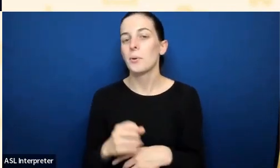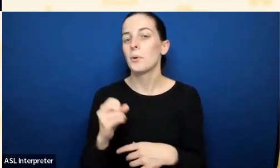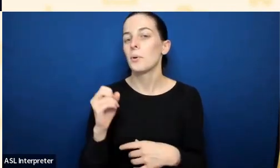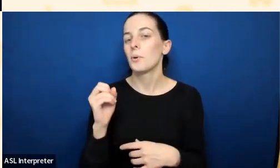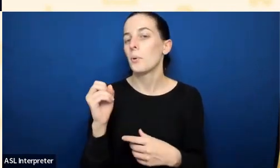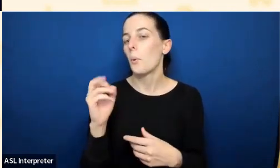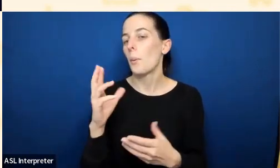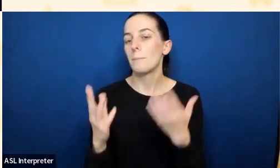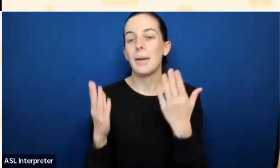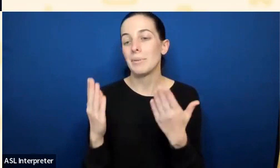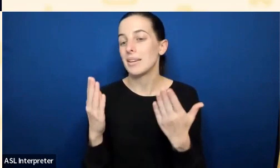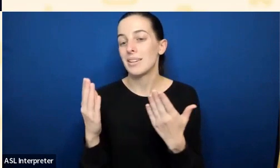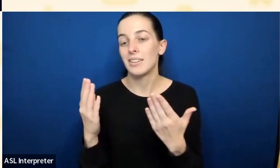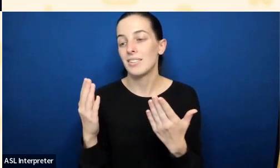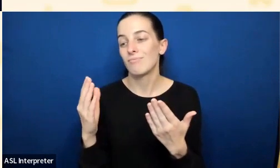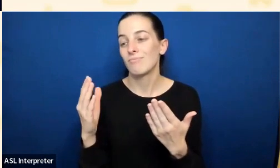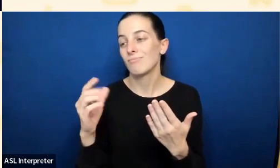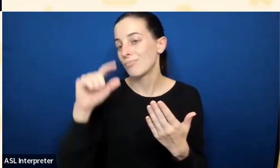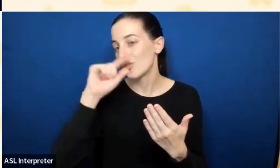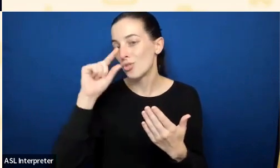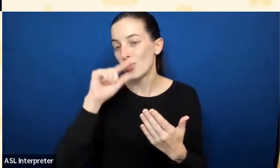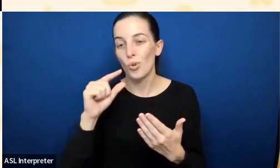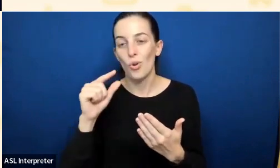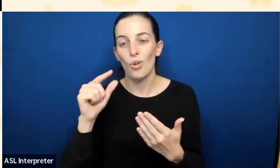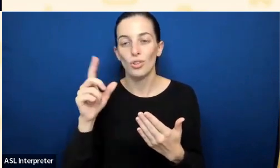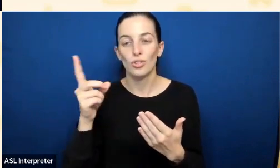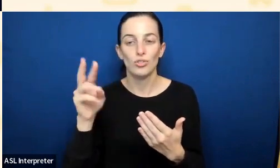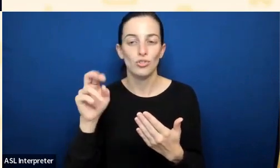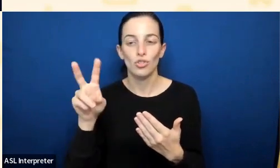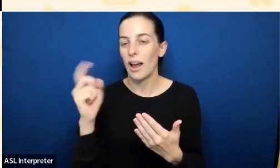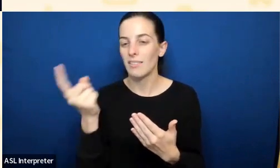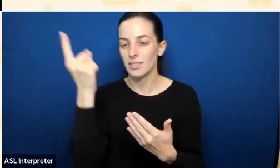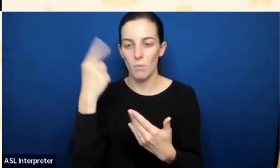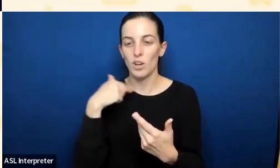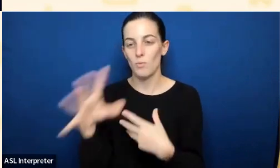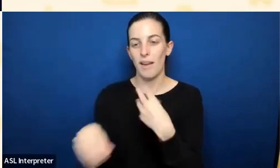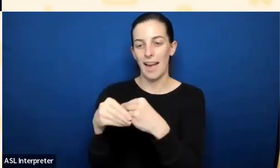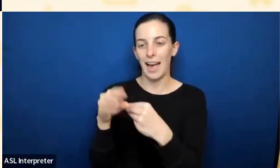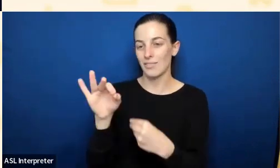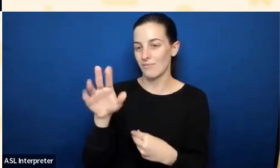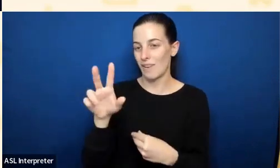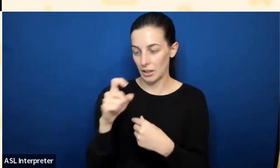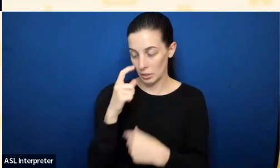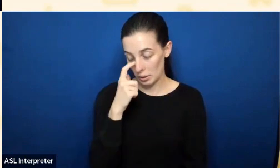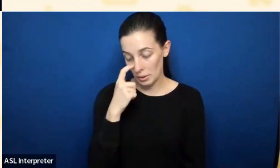tal vez esté en algún lugar de Google Drive. Sin embargo, desea agregar este archivo y luego agregar el ancho